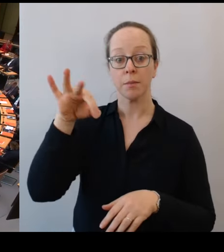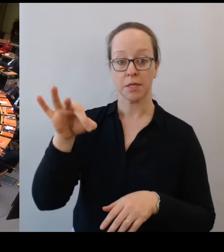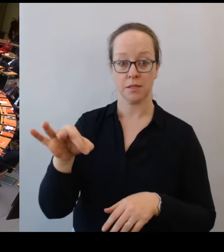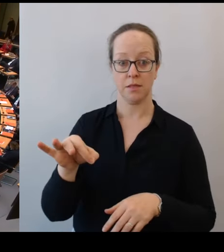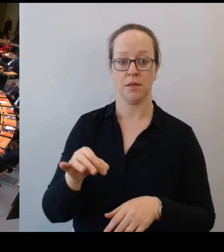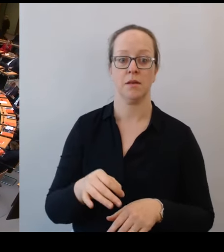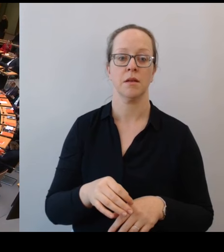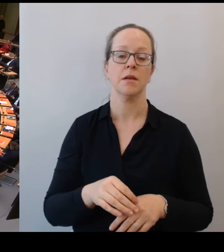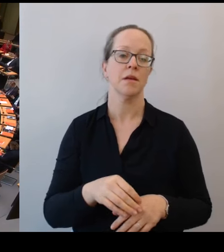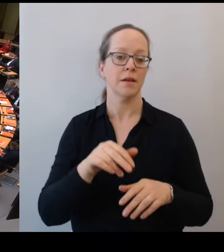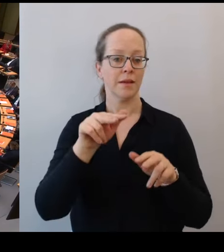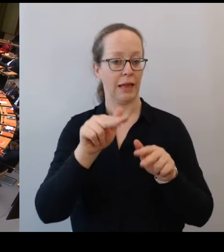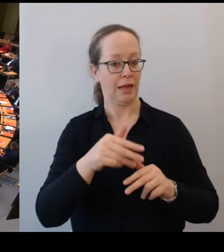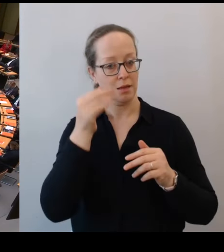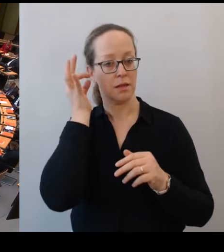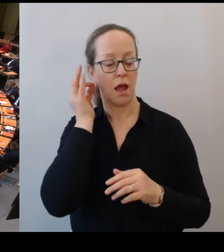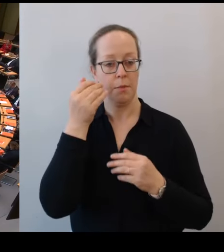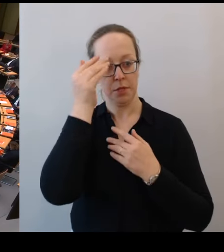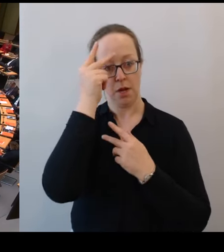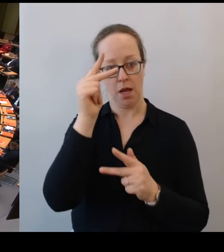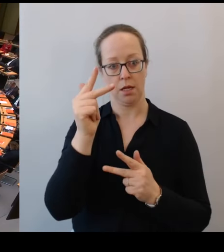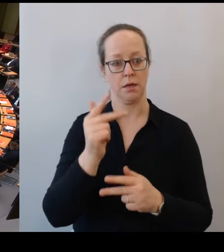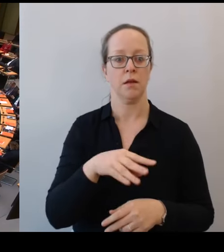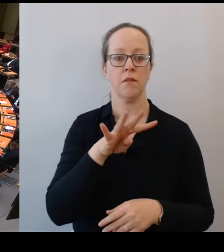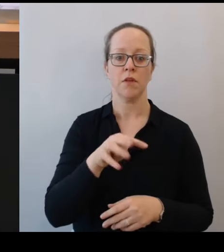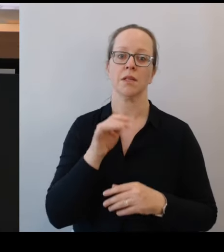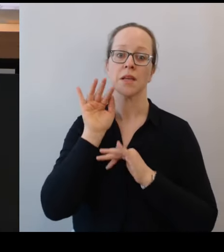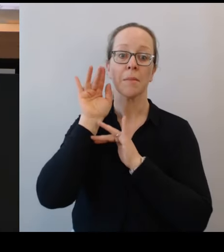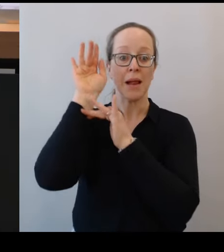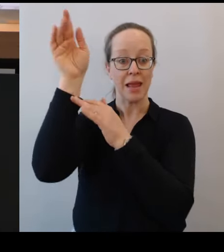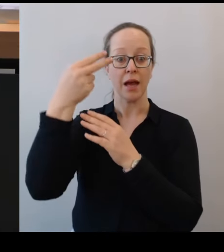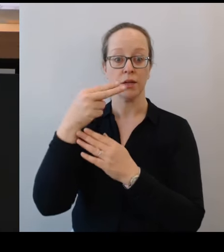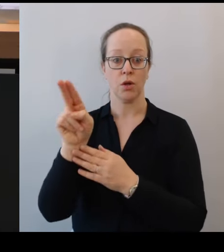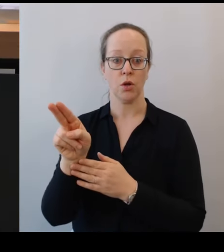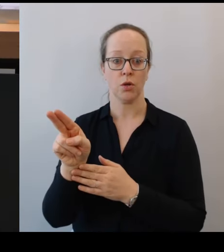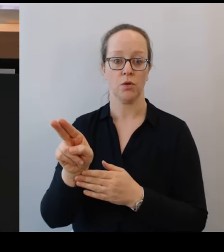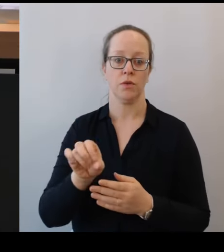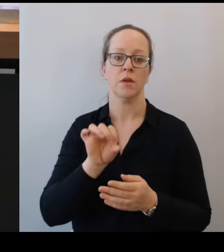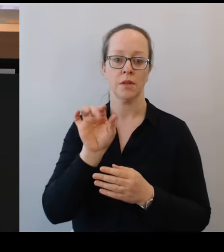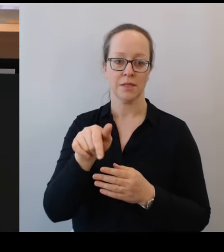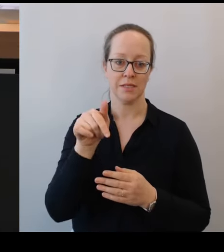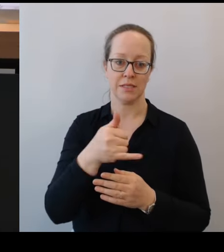Es gibt nur ein einziges Unternehmen in Berlin, das ähnliche Summen bewegt: Die Deutsche Bahn.